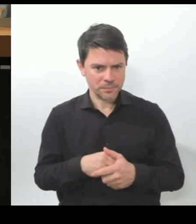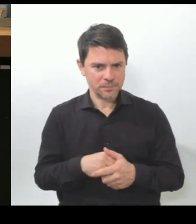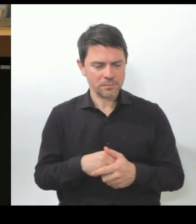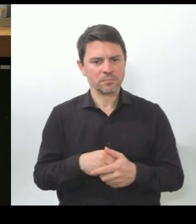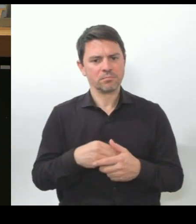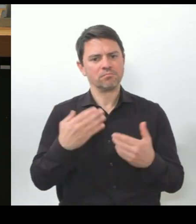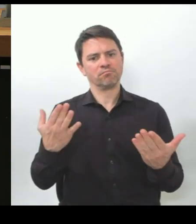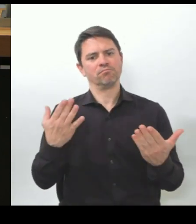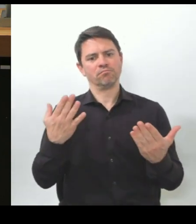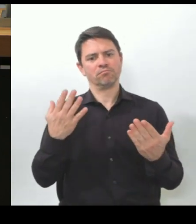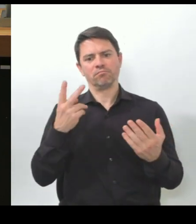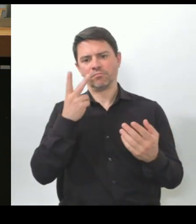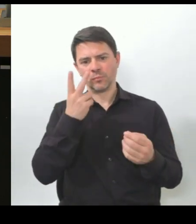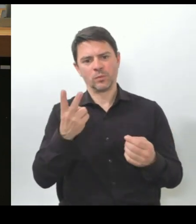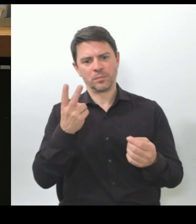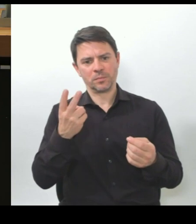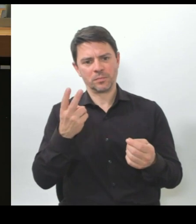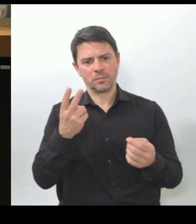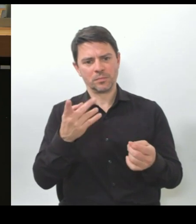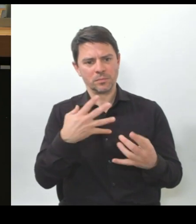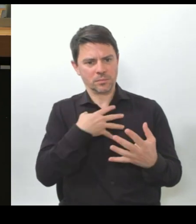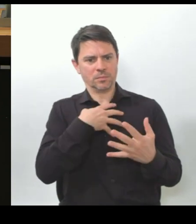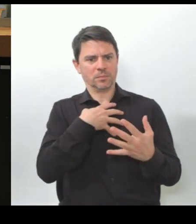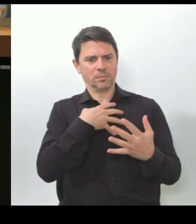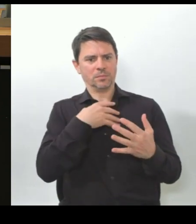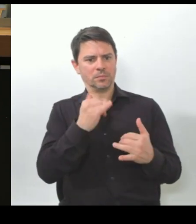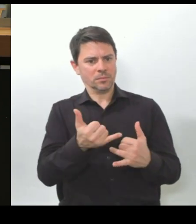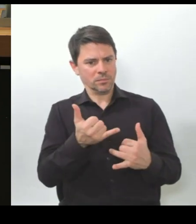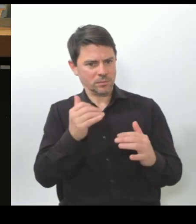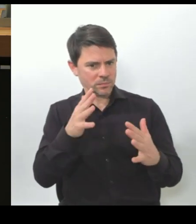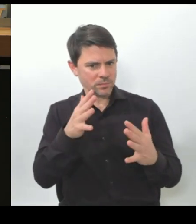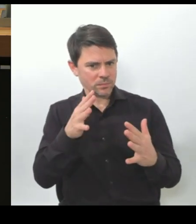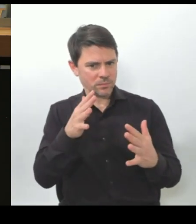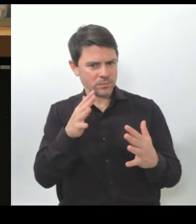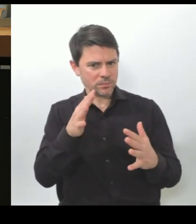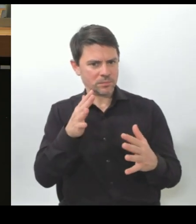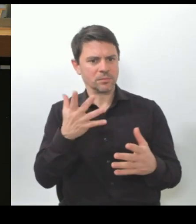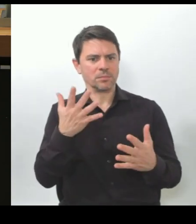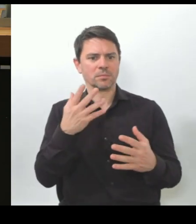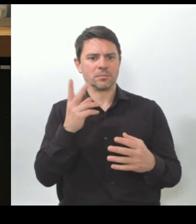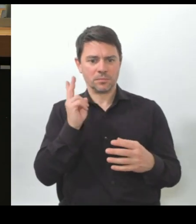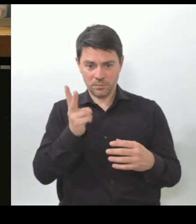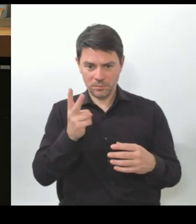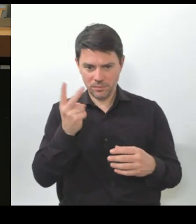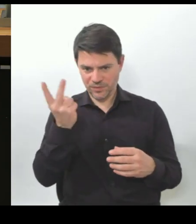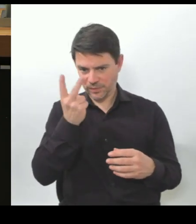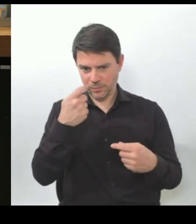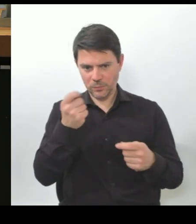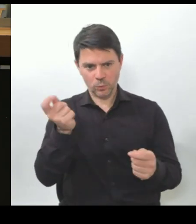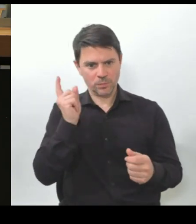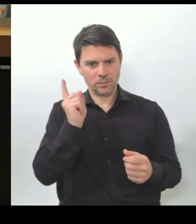wird ja völlig abgelegt und von den Parteien den sozialistische Partei links und Grün, Rot und grün.